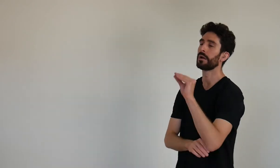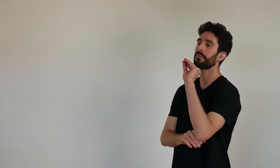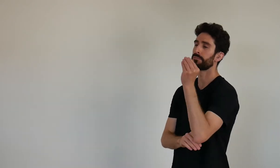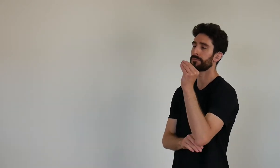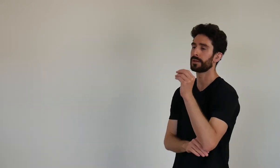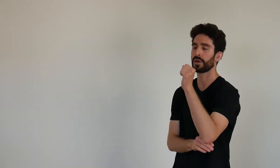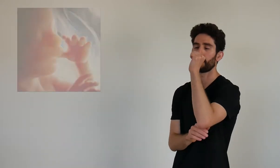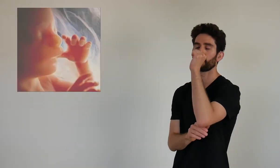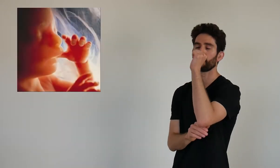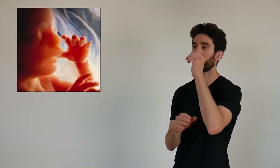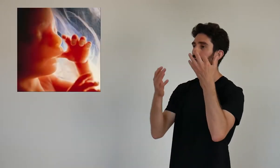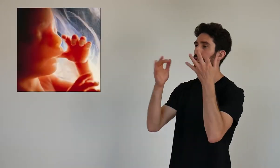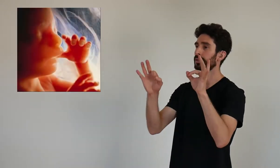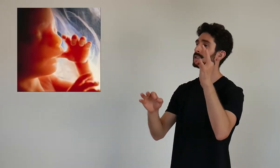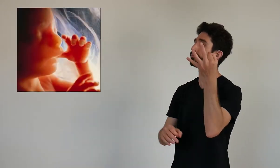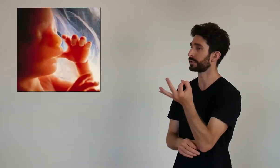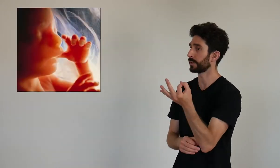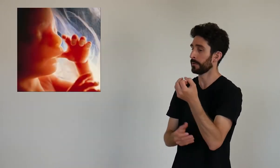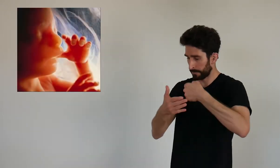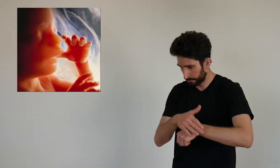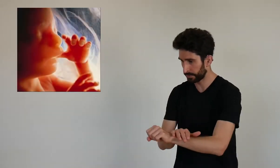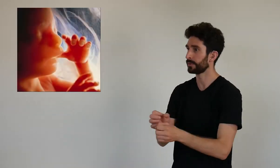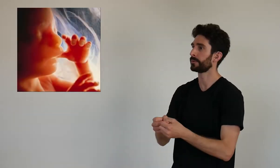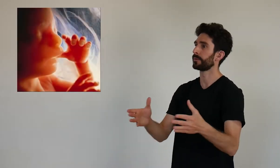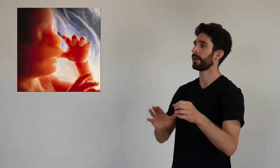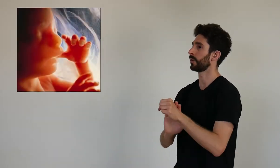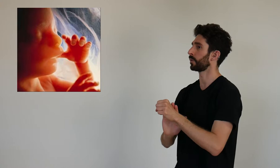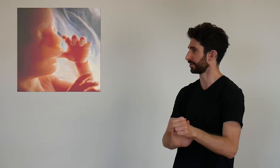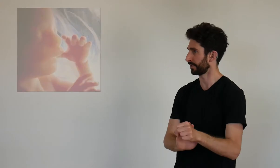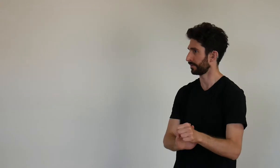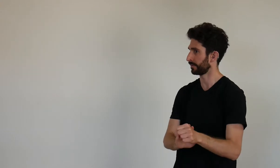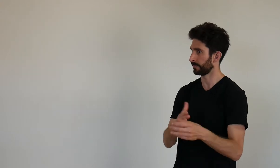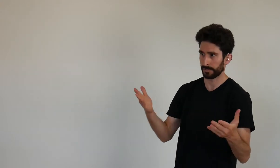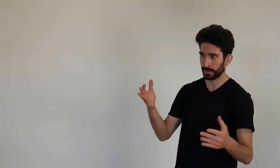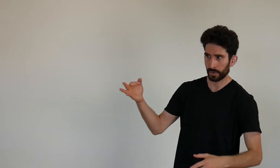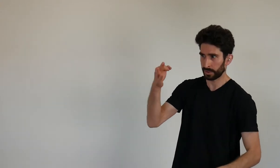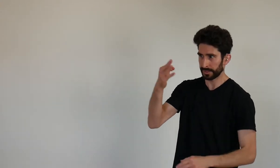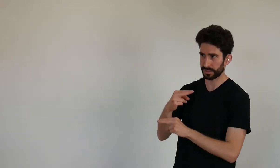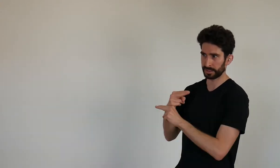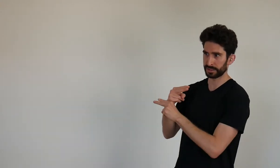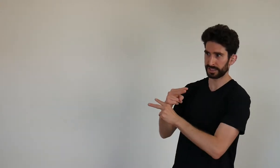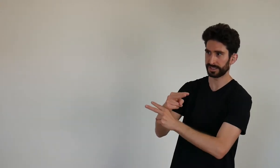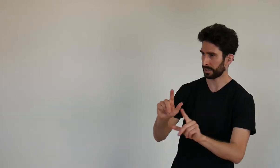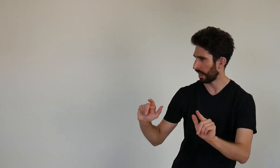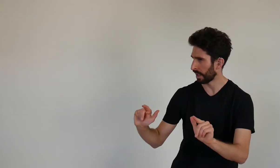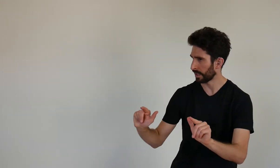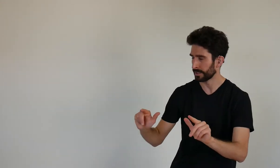Pareil pour les 10% de bébés suçant leur pouce gauche, après la naissance ils sont majoritairement gauchers. Donc, automatiquement, c'est génétique ?